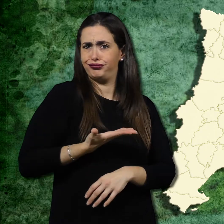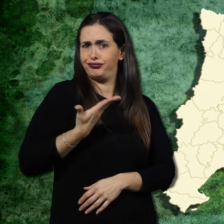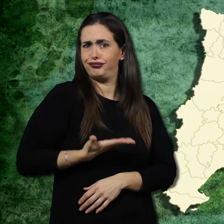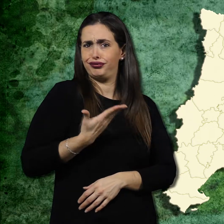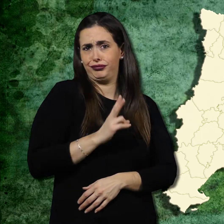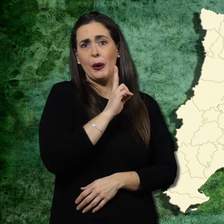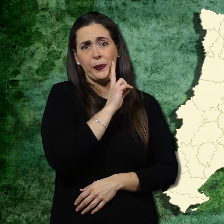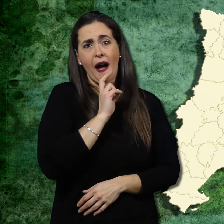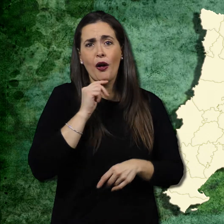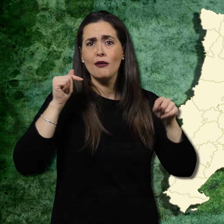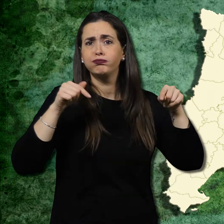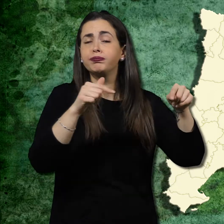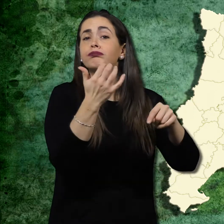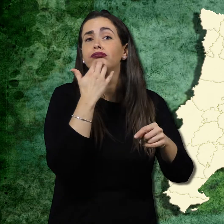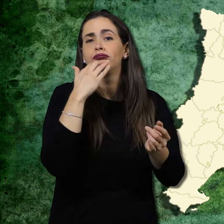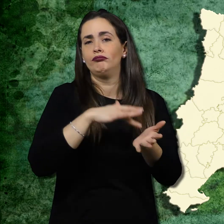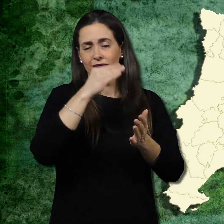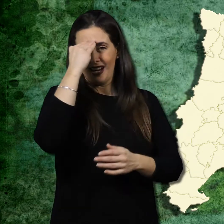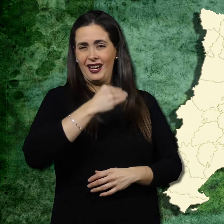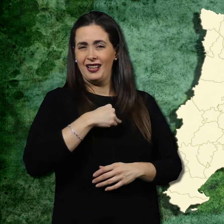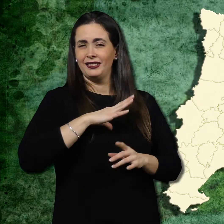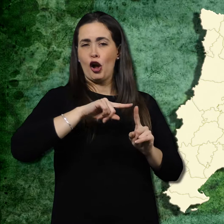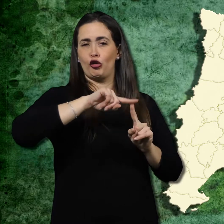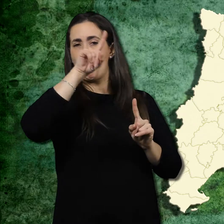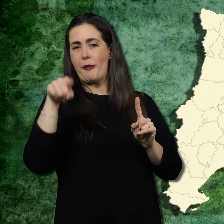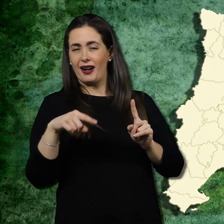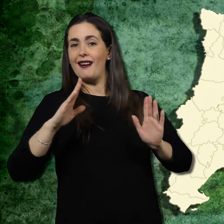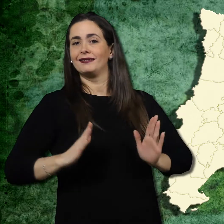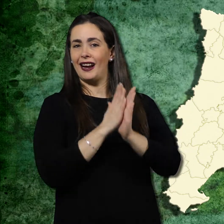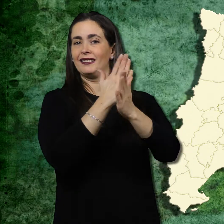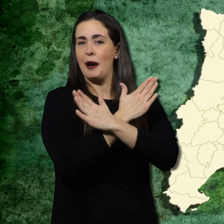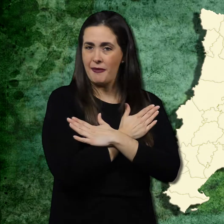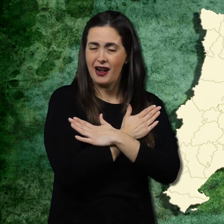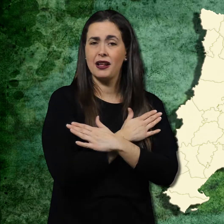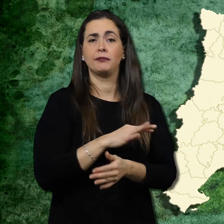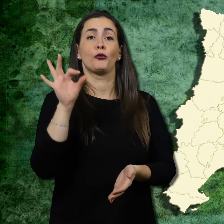el Dalt de la Vila, descobrim joies arquitectòniques com l'església romànica de Santa Maria,